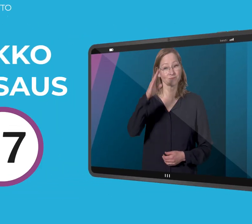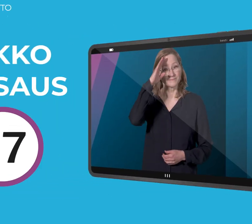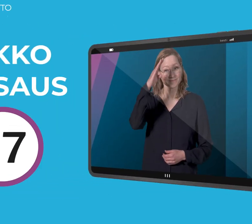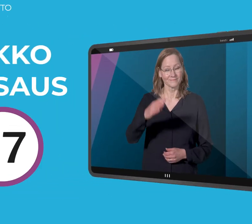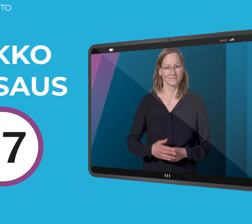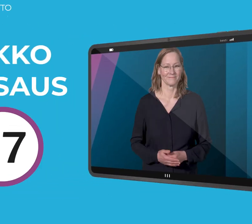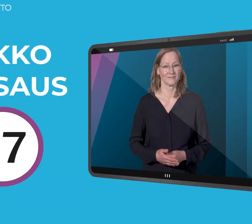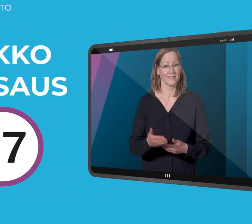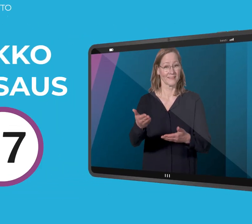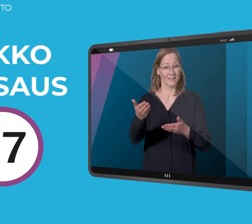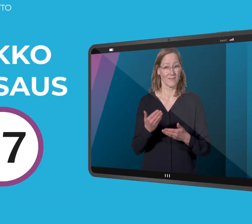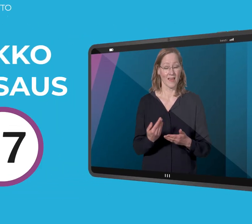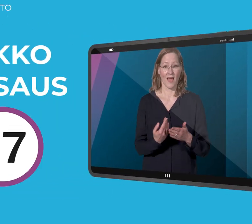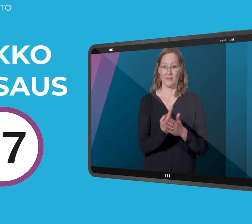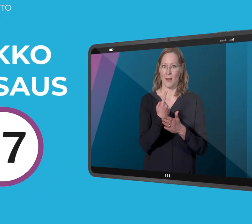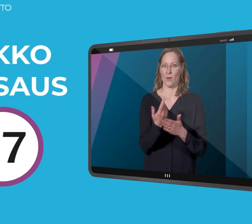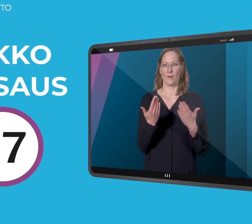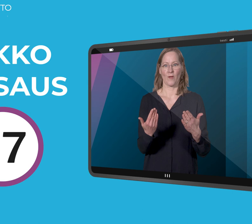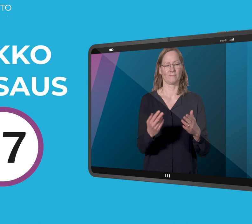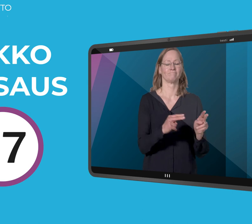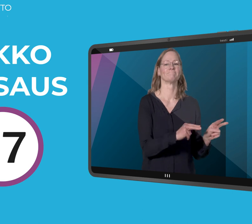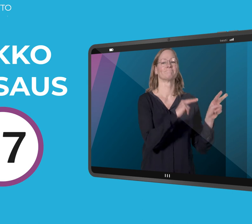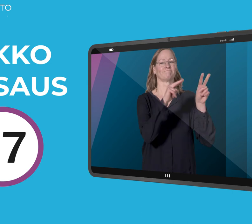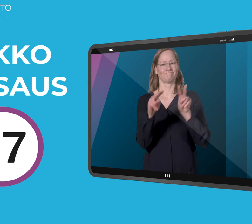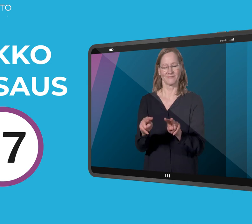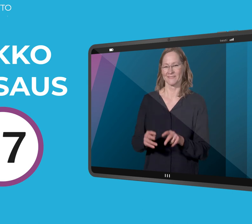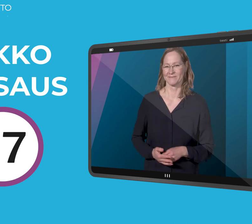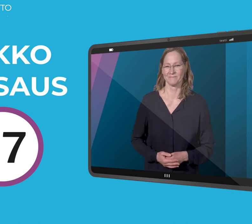Hei! Tervetuloa ajankohtaiskatsauksemme pariin.